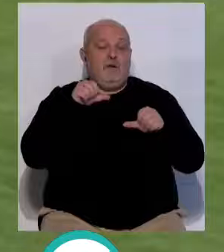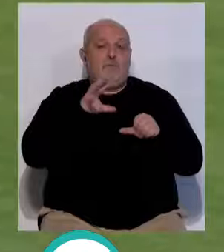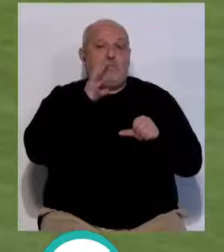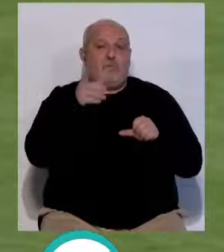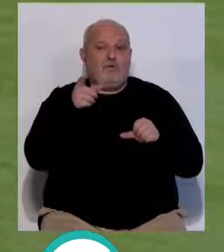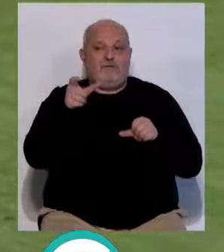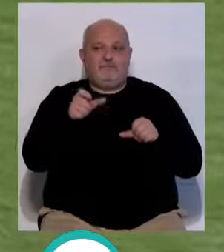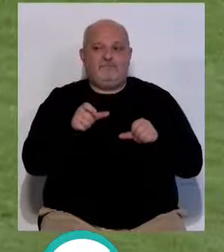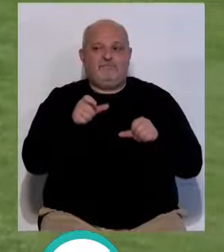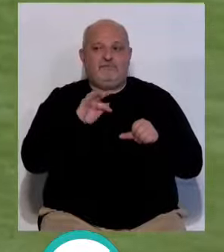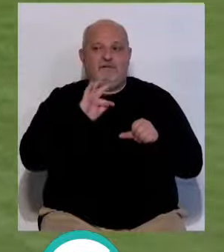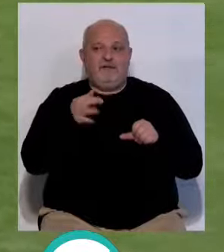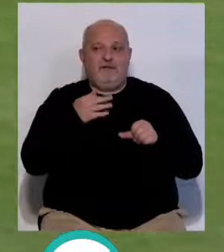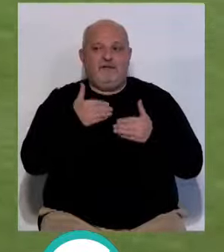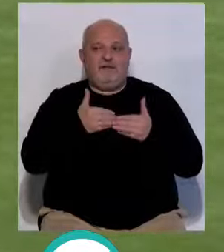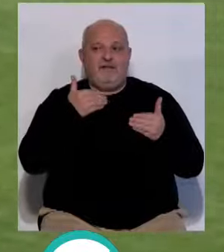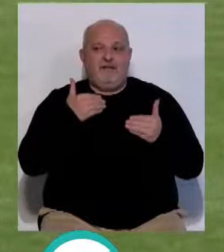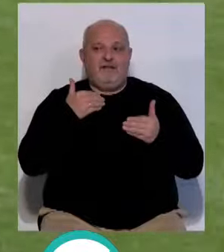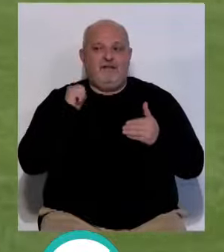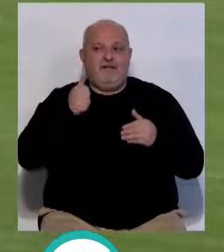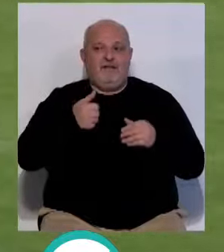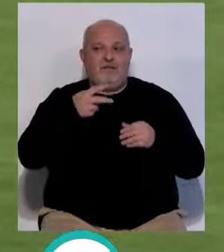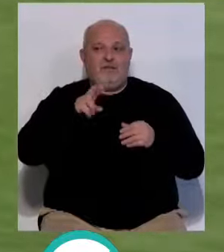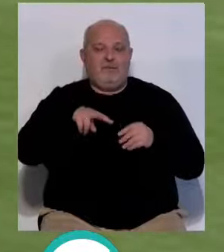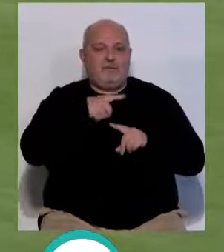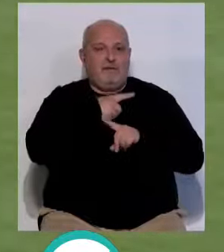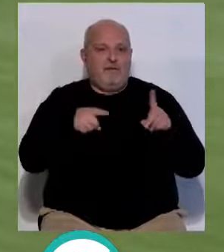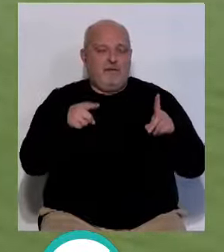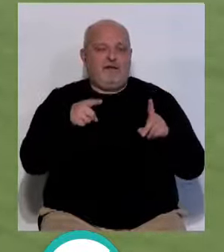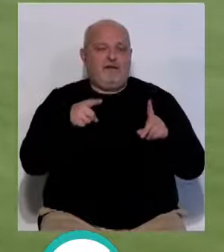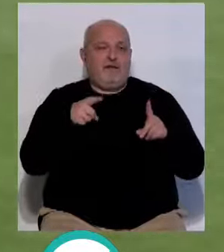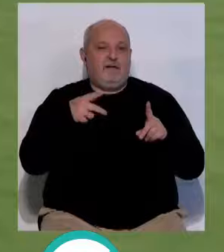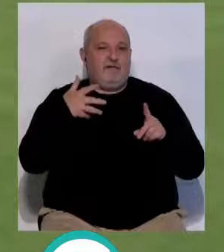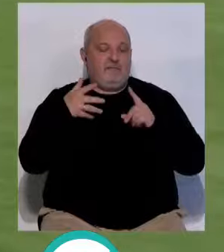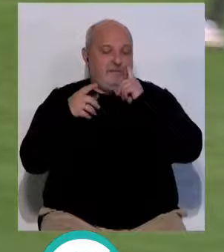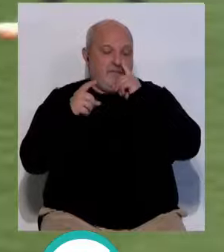corta siempre después de estar más de dos meses y medio al margen del el grupo Sin competir para